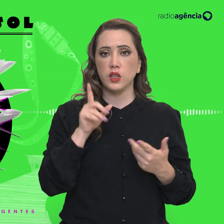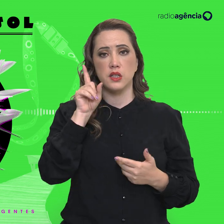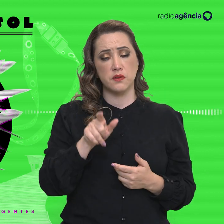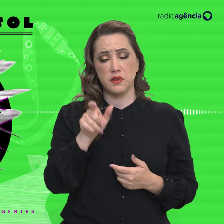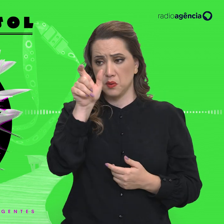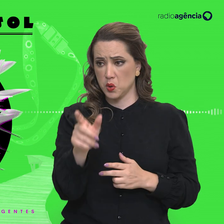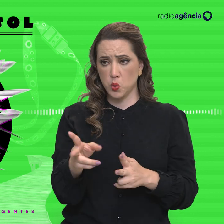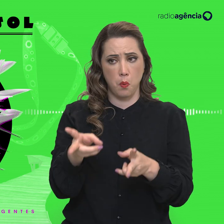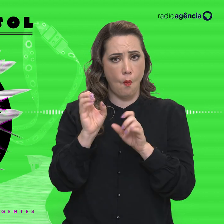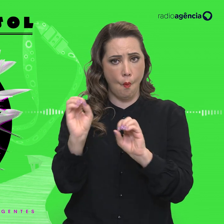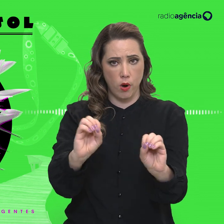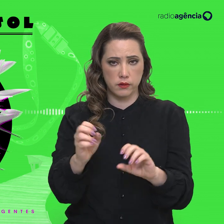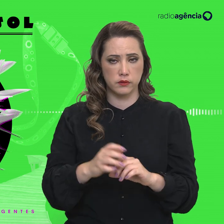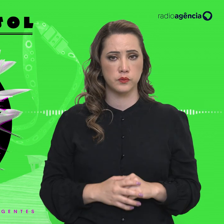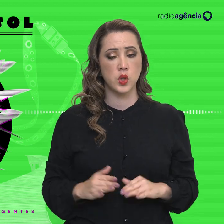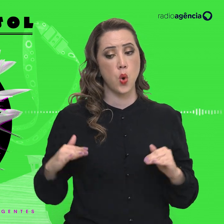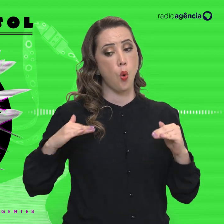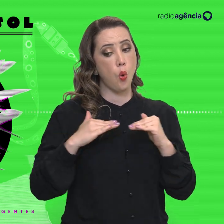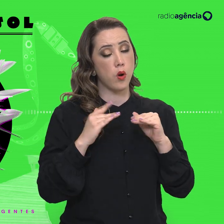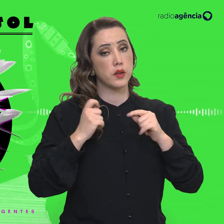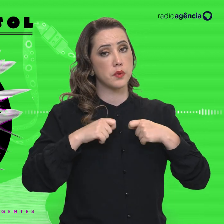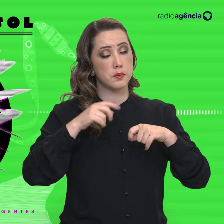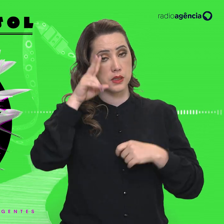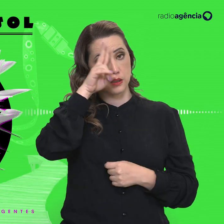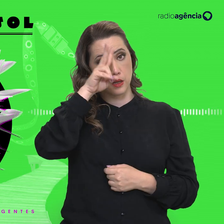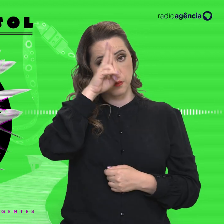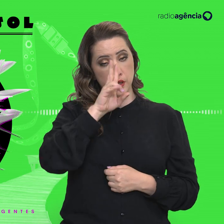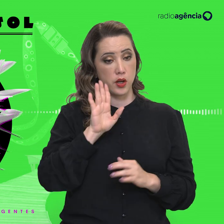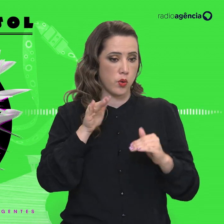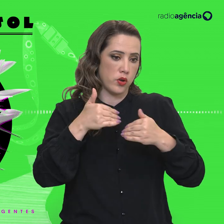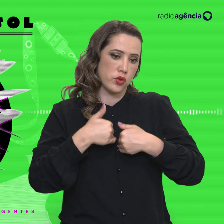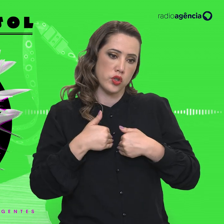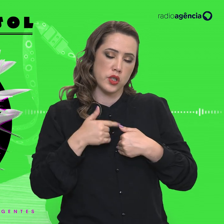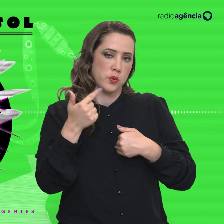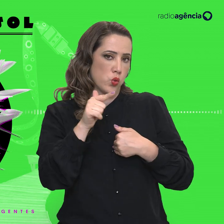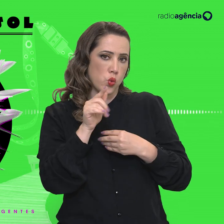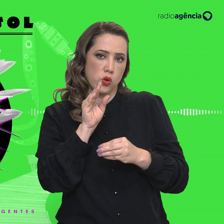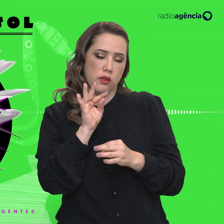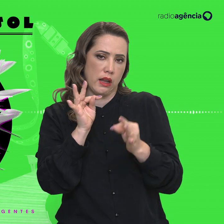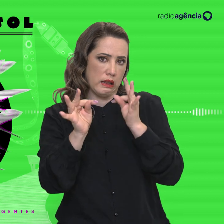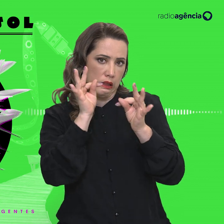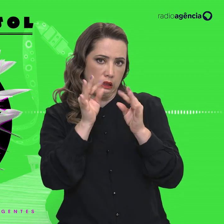[Internauta digitando] Concordo. Mas devo lembrar que autismo não se trata, pois não é uma doença, e sim um transtorno,